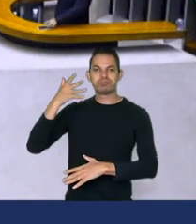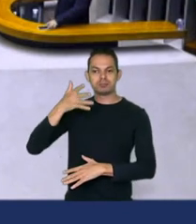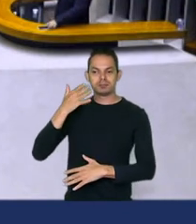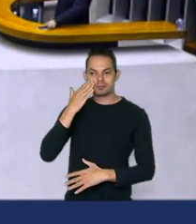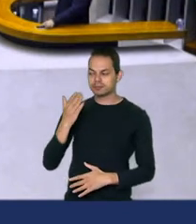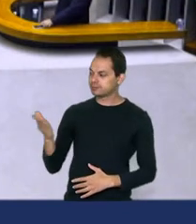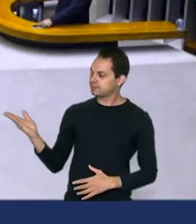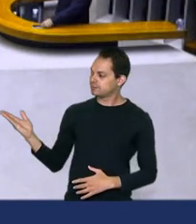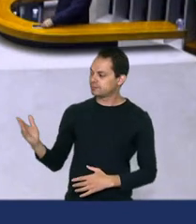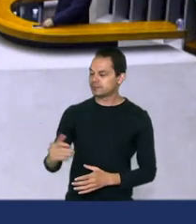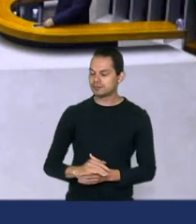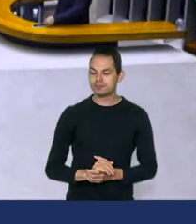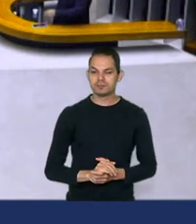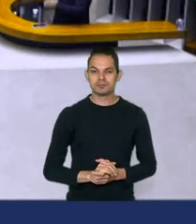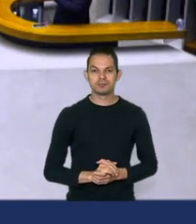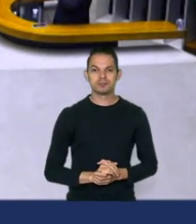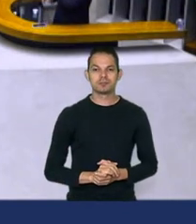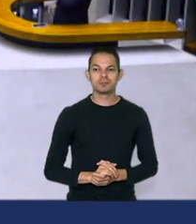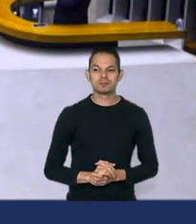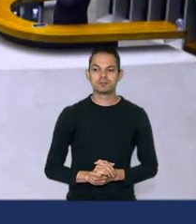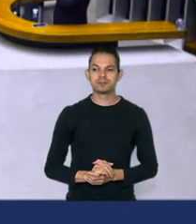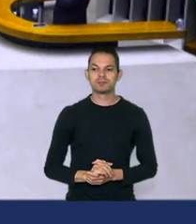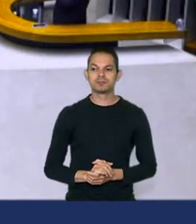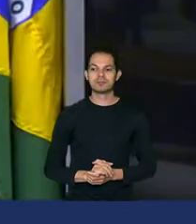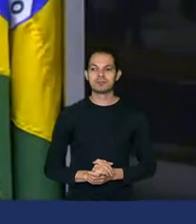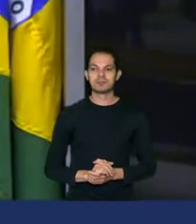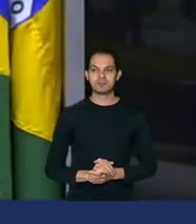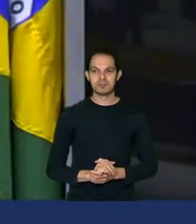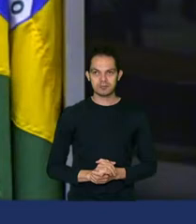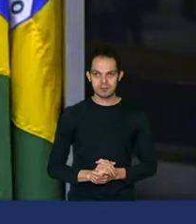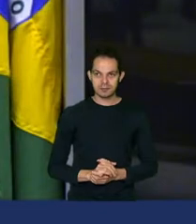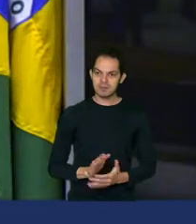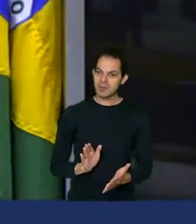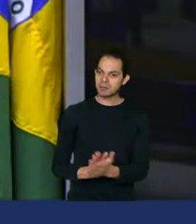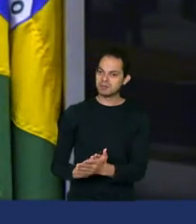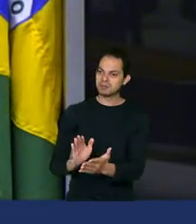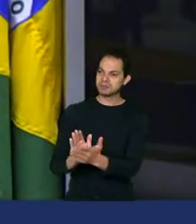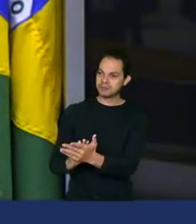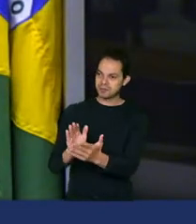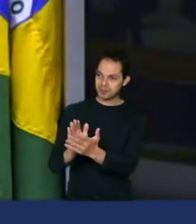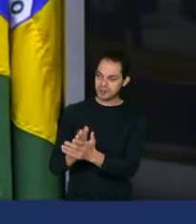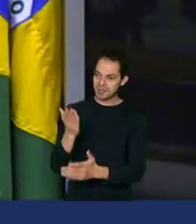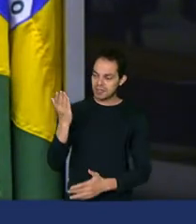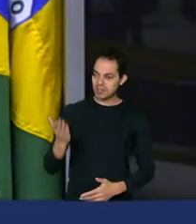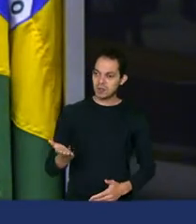ELI BORGES SE DIRIGINDO É TRIBUNA PARA O SEU PRONUNCIAMENTO. -- [DEPUTADO]: SENHOR PRESIDENTE, EU LHE PARABENIZO, O SENHOR É UM AMIGO DO